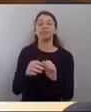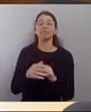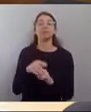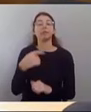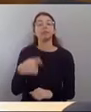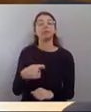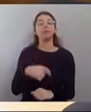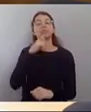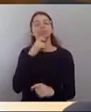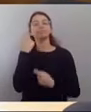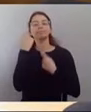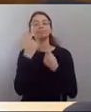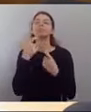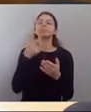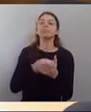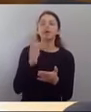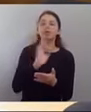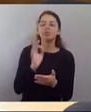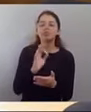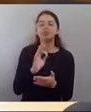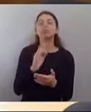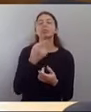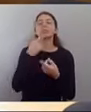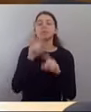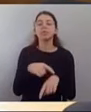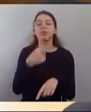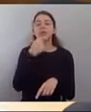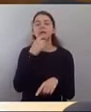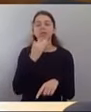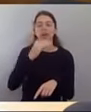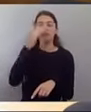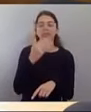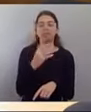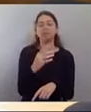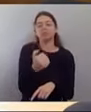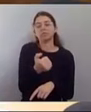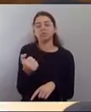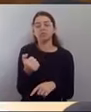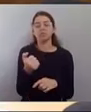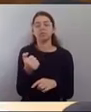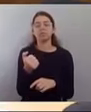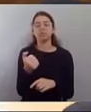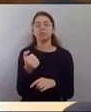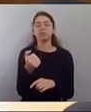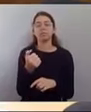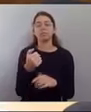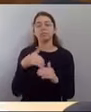dessa gratuitidade para quem tem mais de 65 anos, como referiu ainda há pouco